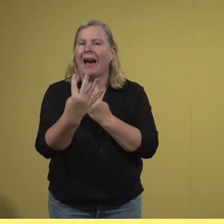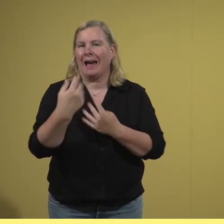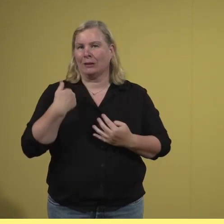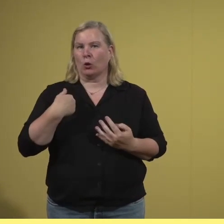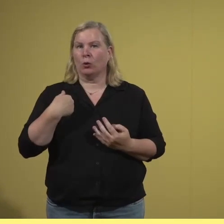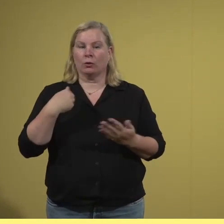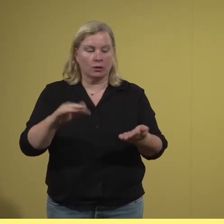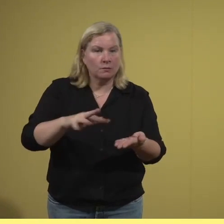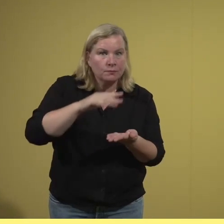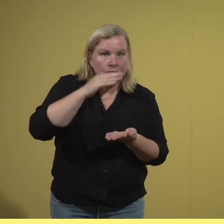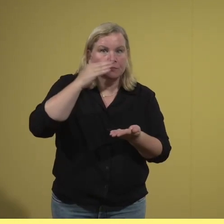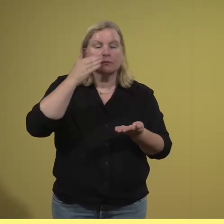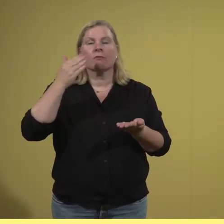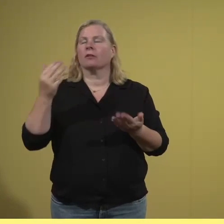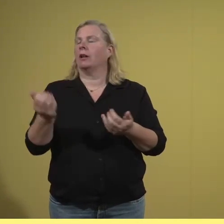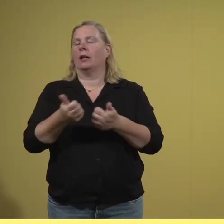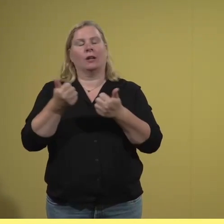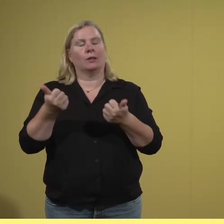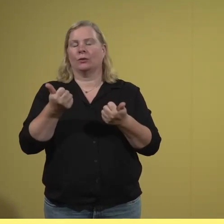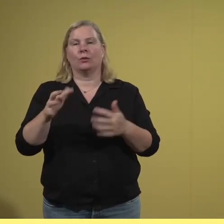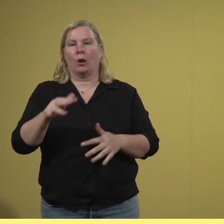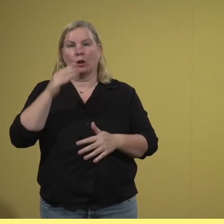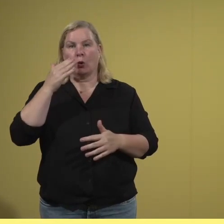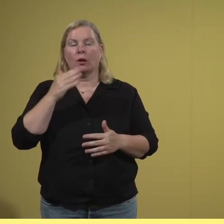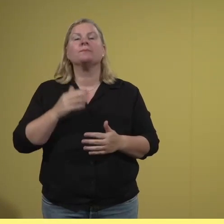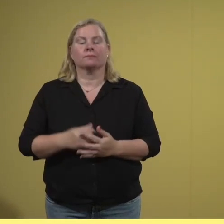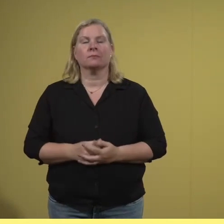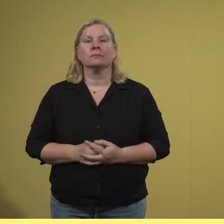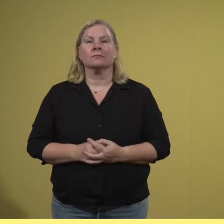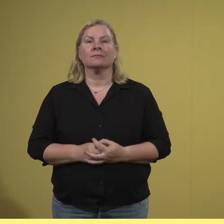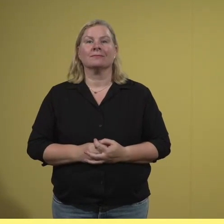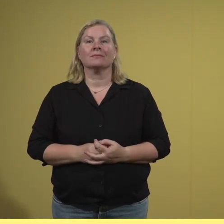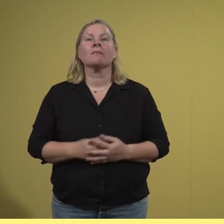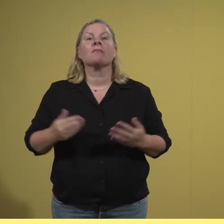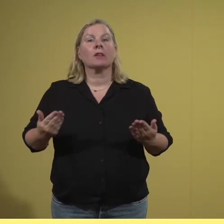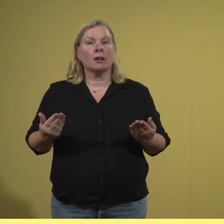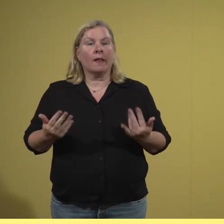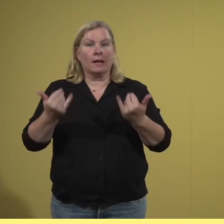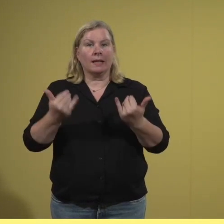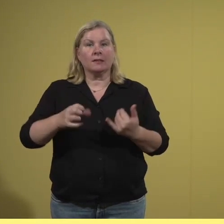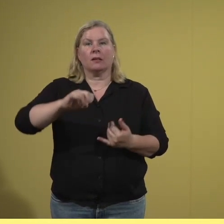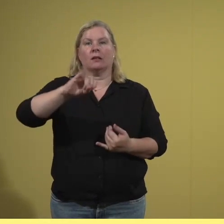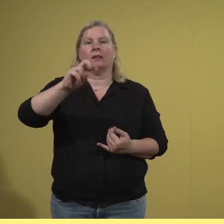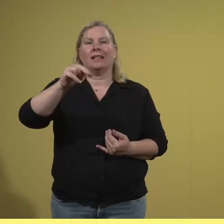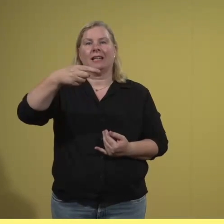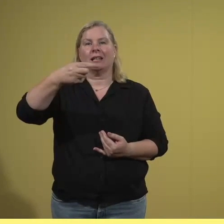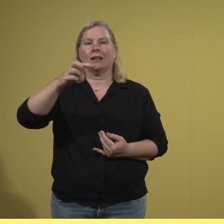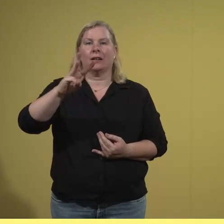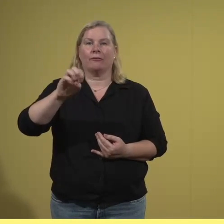Und wenn du das riechst, das ist einfach Wahnsinn. Ja, wunderbar. So richtig toll, limettig und so. Du kannst es ruhig offen lassen. Dann würde ich jetzt mal ein bisschen Ingwer-